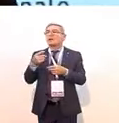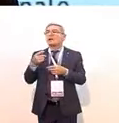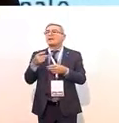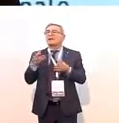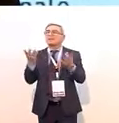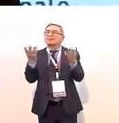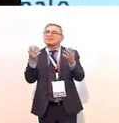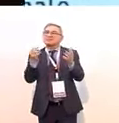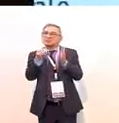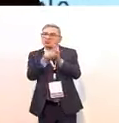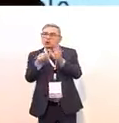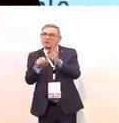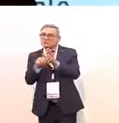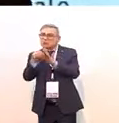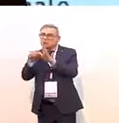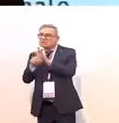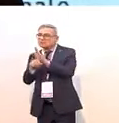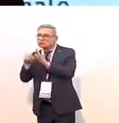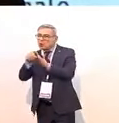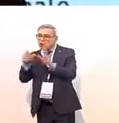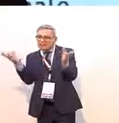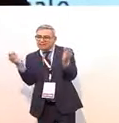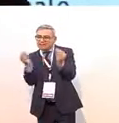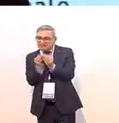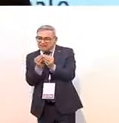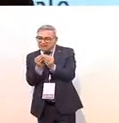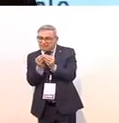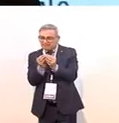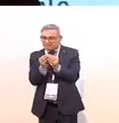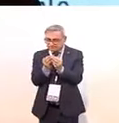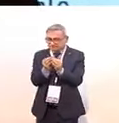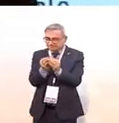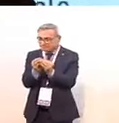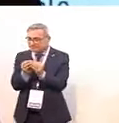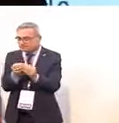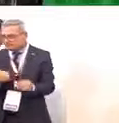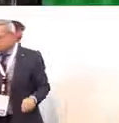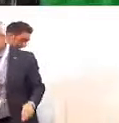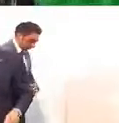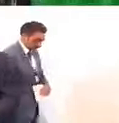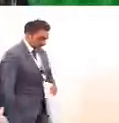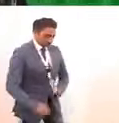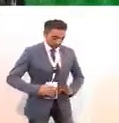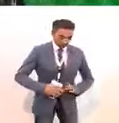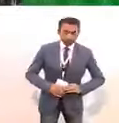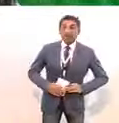diverse. E dice “Trump è populista? Sì. Qual è la posizione di Trump sull’immigrazione?